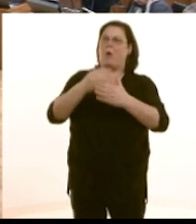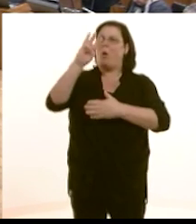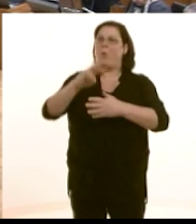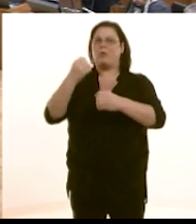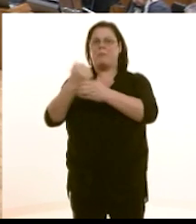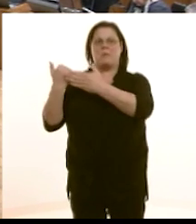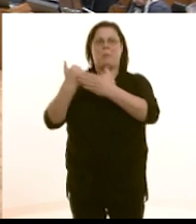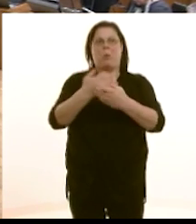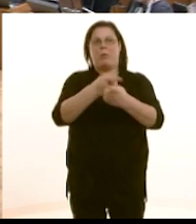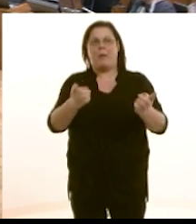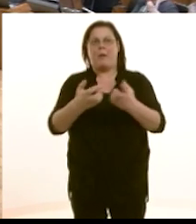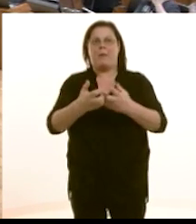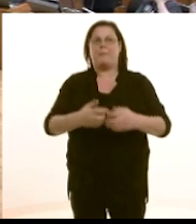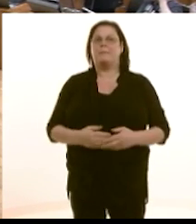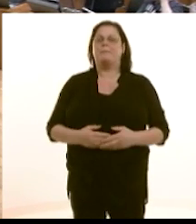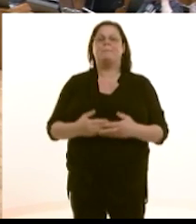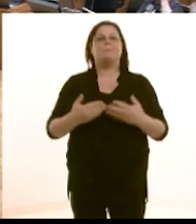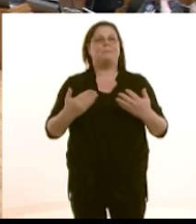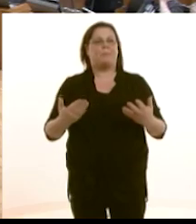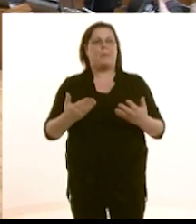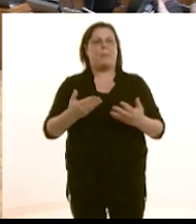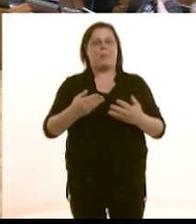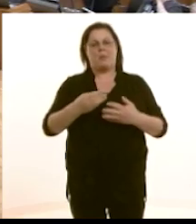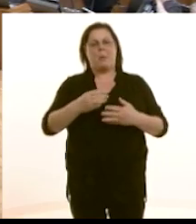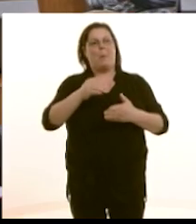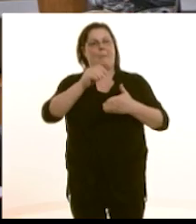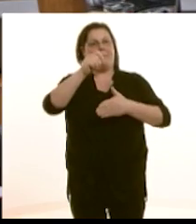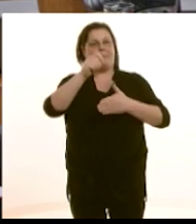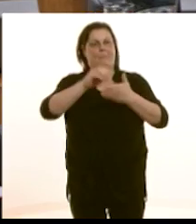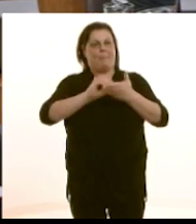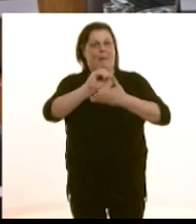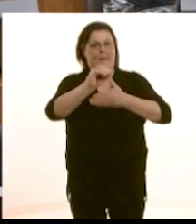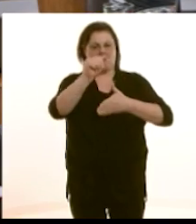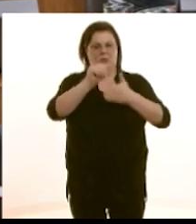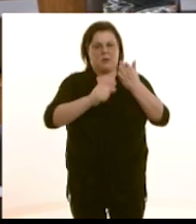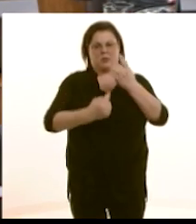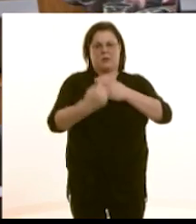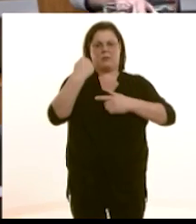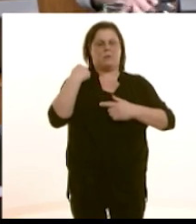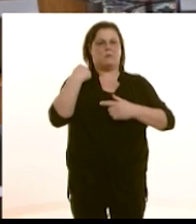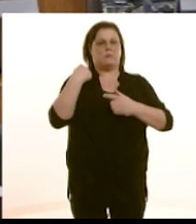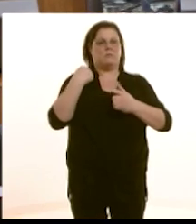Carwyn Jones: Mewn cyfnod talu a ddechreuodd ar 1 Rhagfyr 2015 ac syín dod i ben ar 30